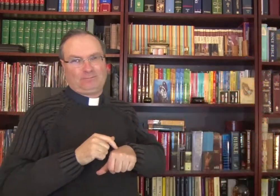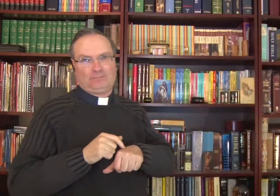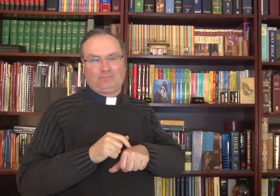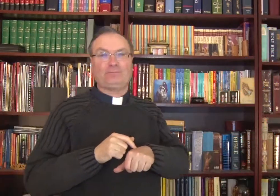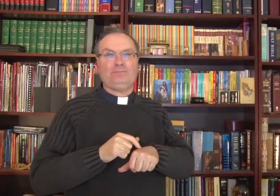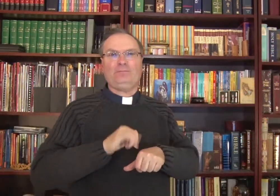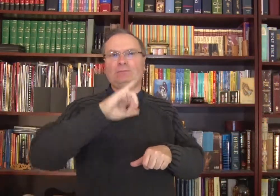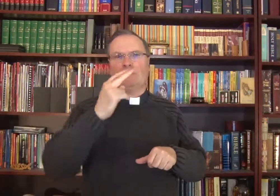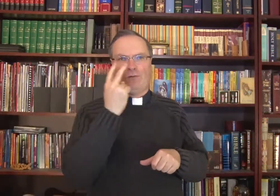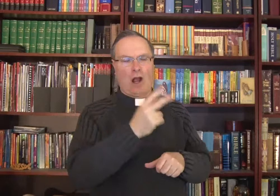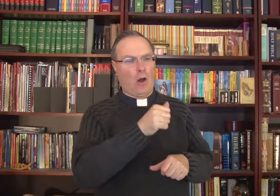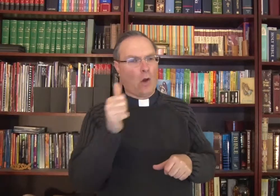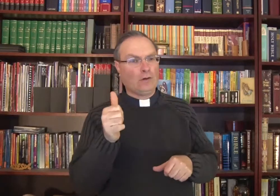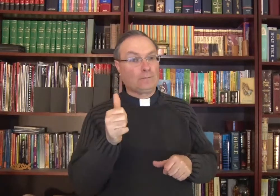Jean voyait encore: